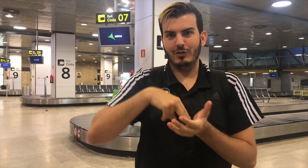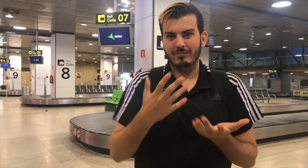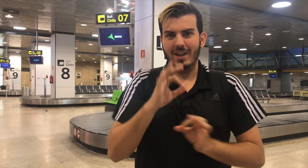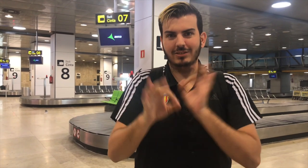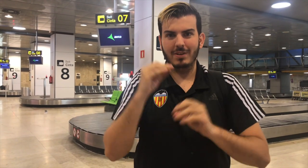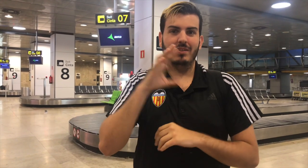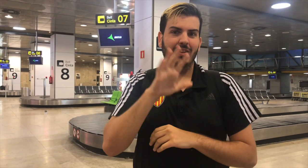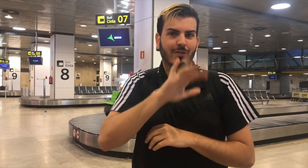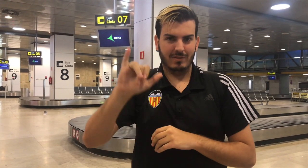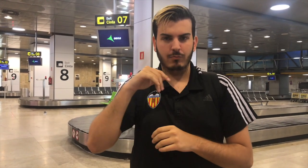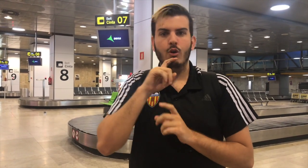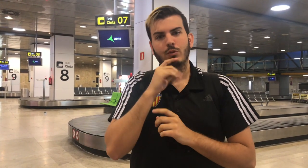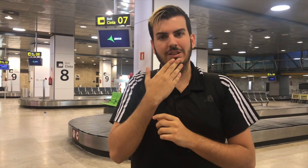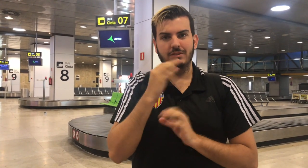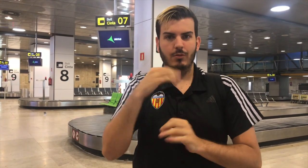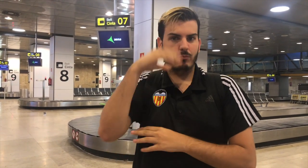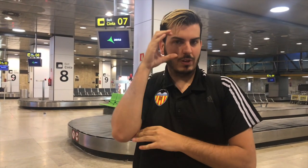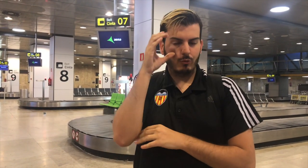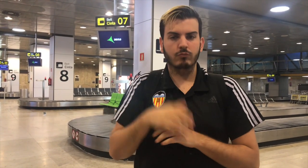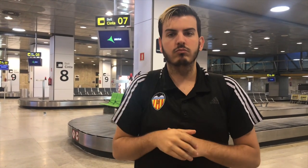He podido asistir a la Asamblea General de la EUDY como observador,